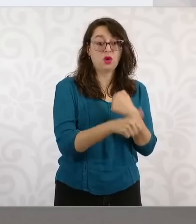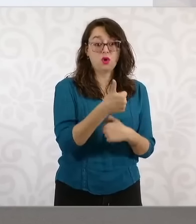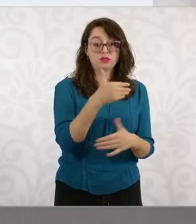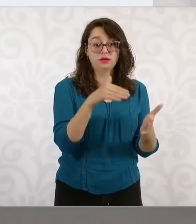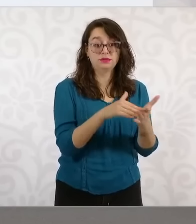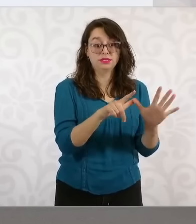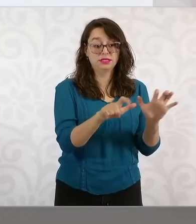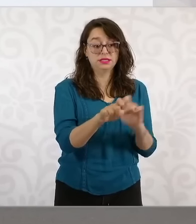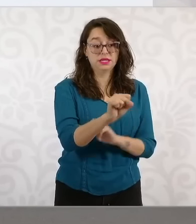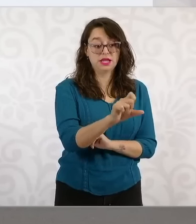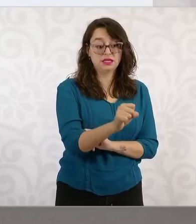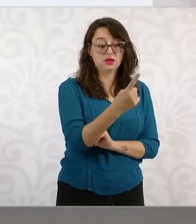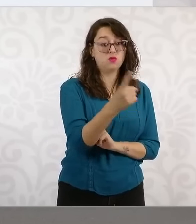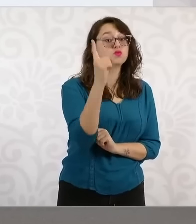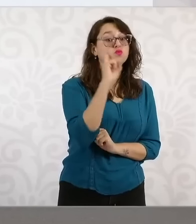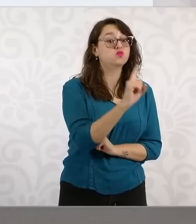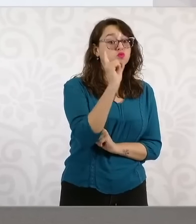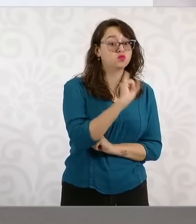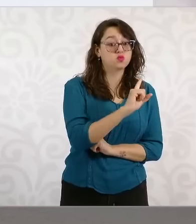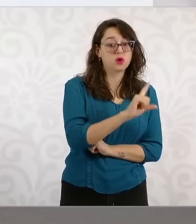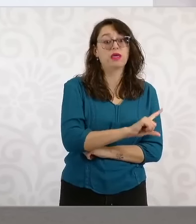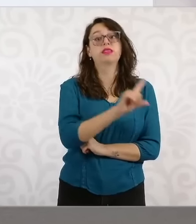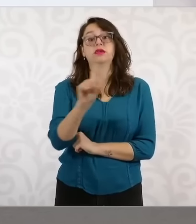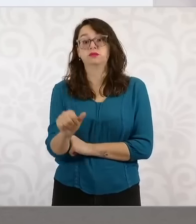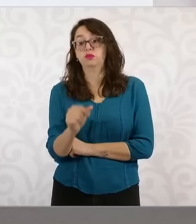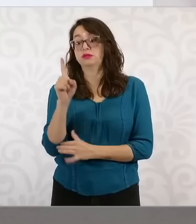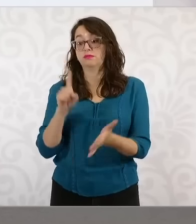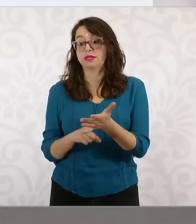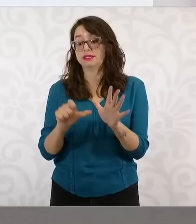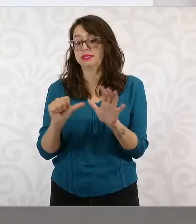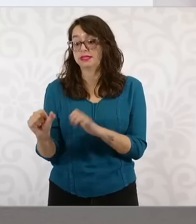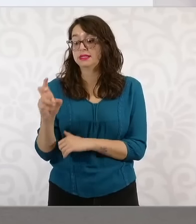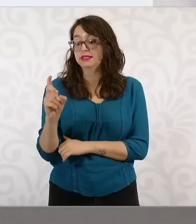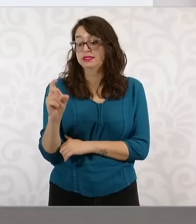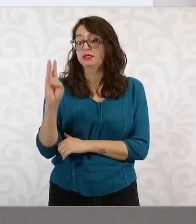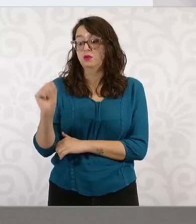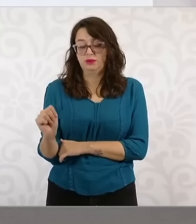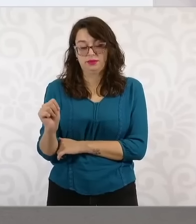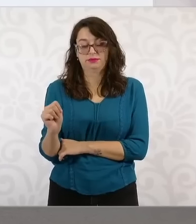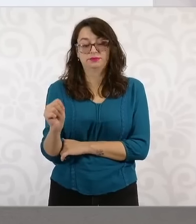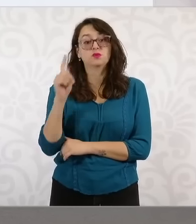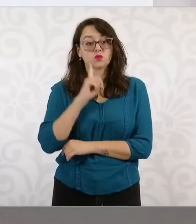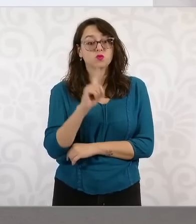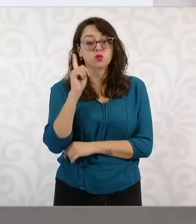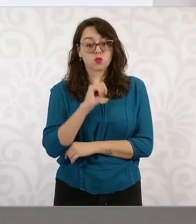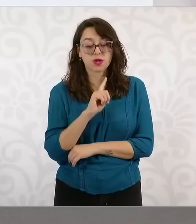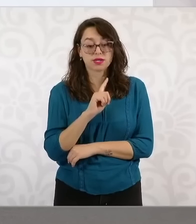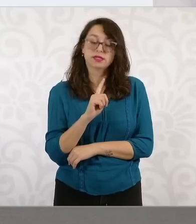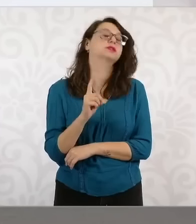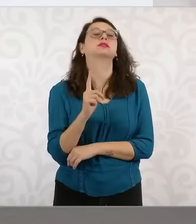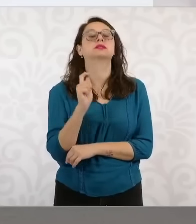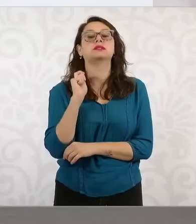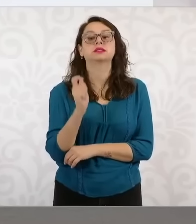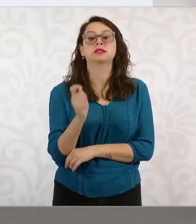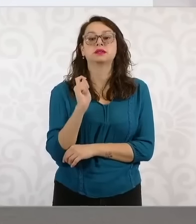productoras y después a 1639 mujeres productoras, prácticamente acabando con todas las mujeres